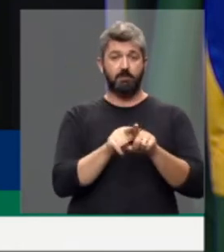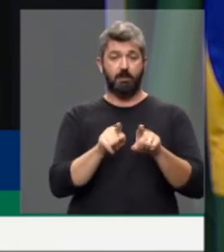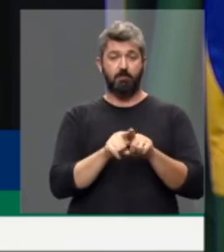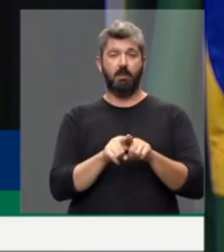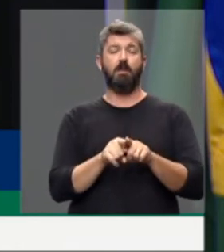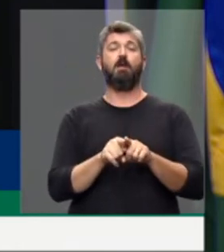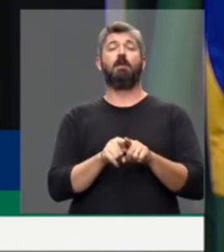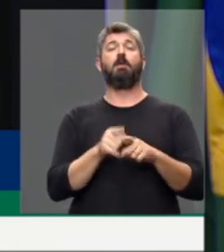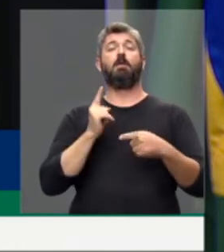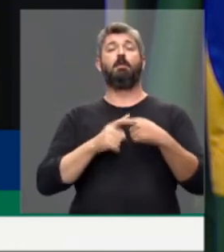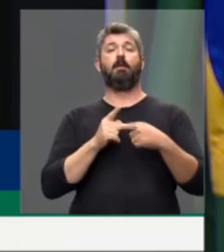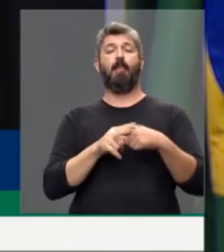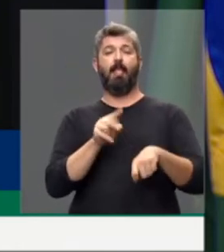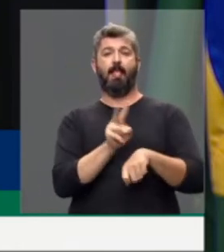DINHEIRO, ELE FACILITA O CRIME